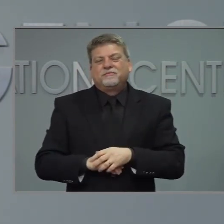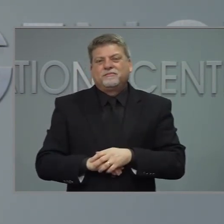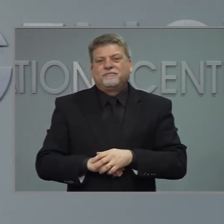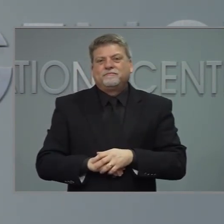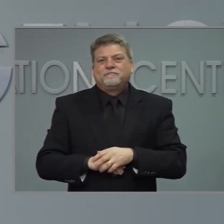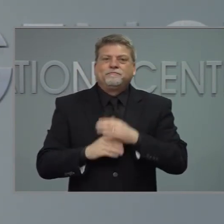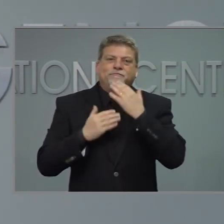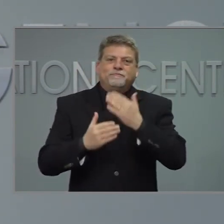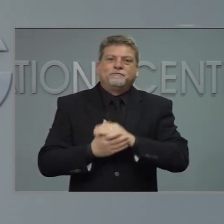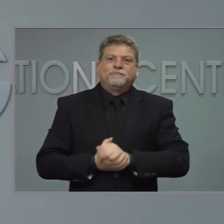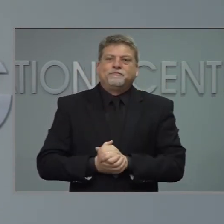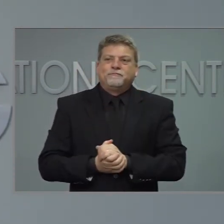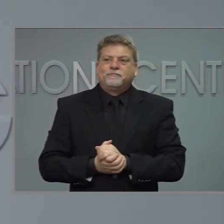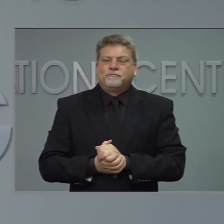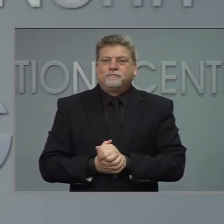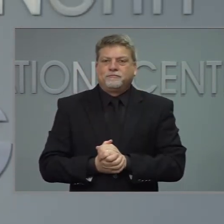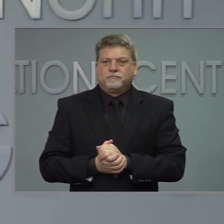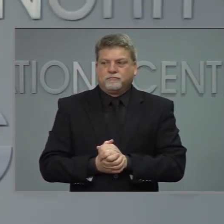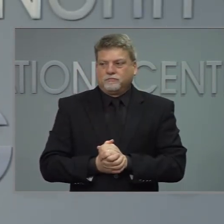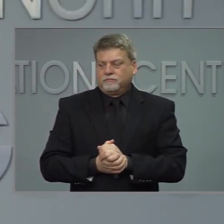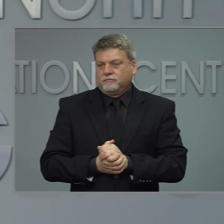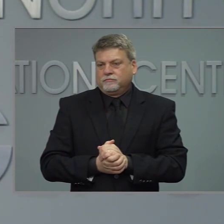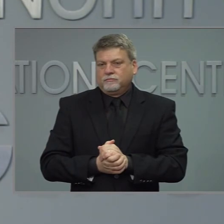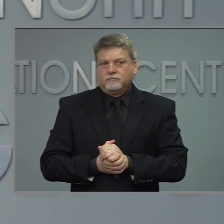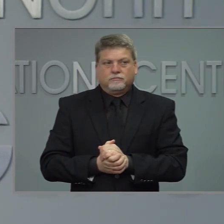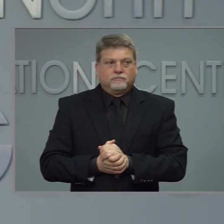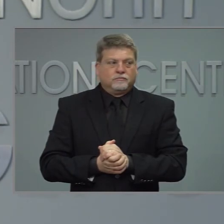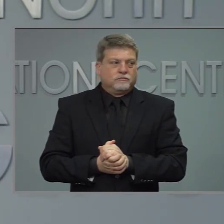ser parte del esfuerzo de vigilancia.